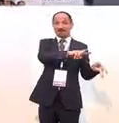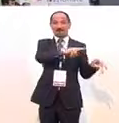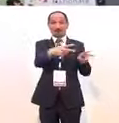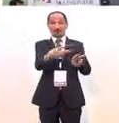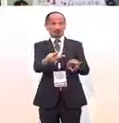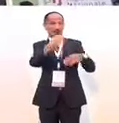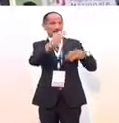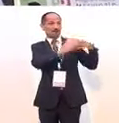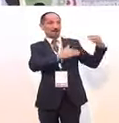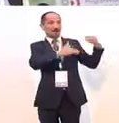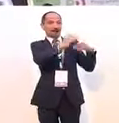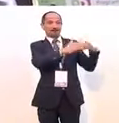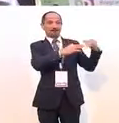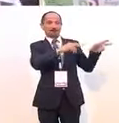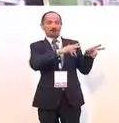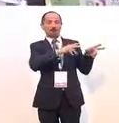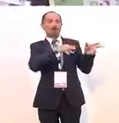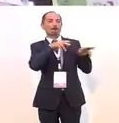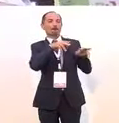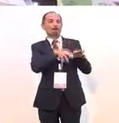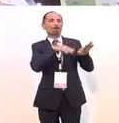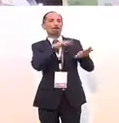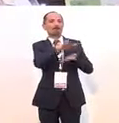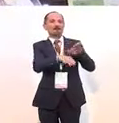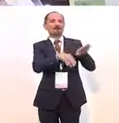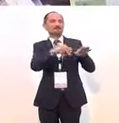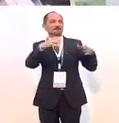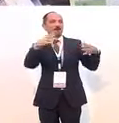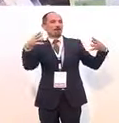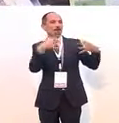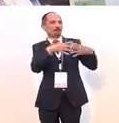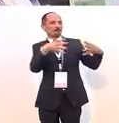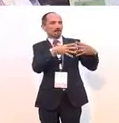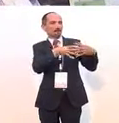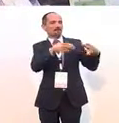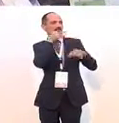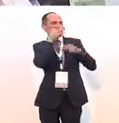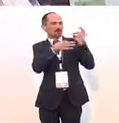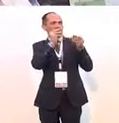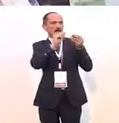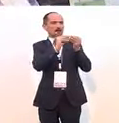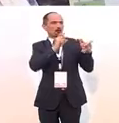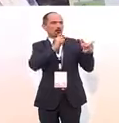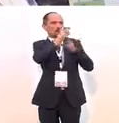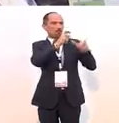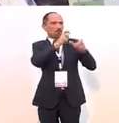i passi della battaglia, a spiegare lì che cos’era nel rapporto fisico con i luoghi